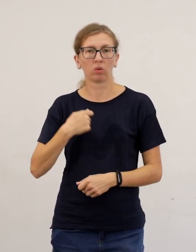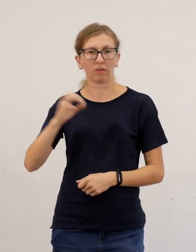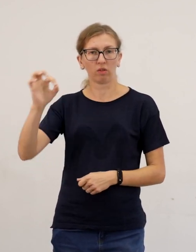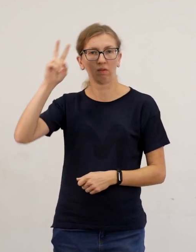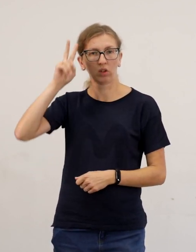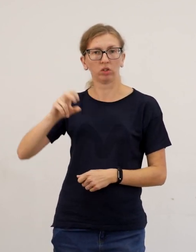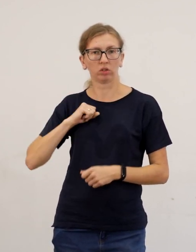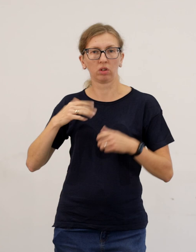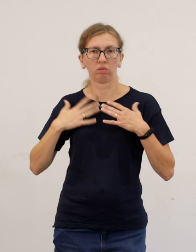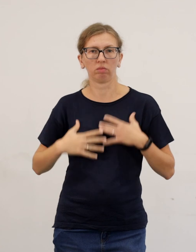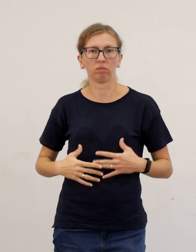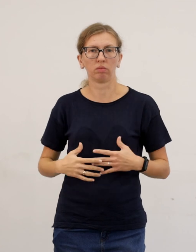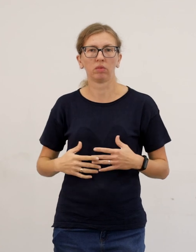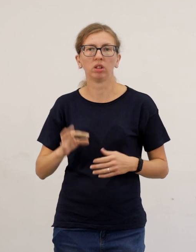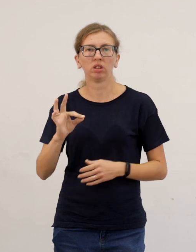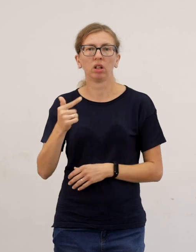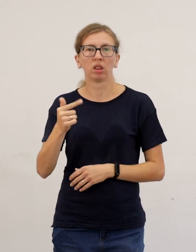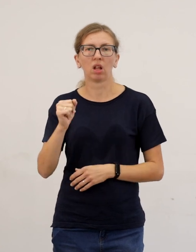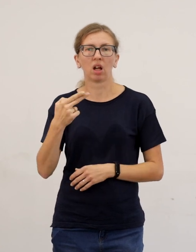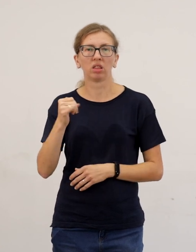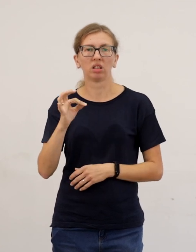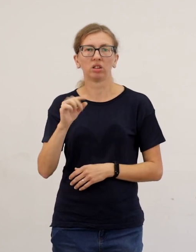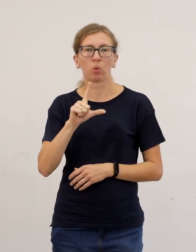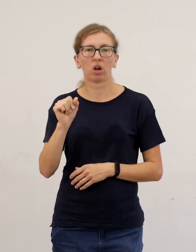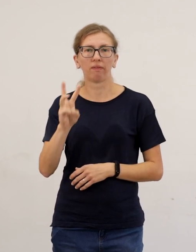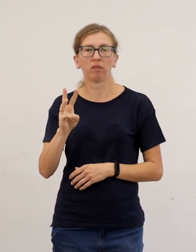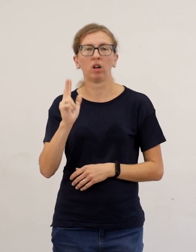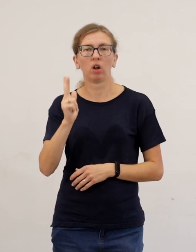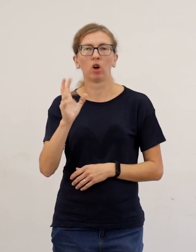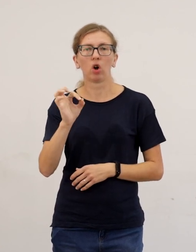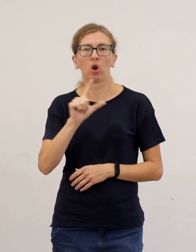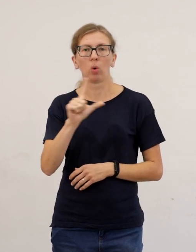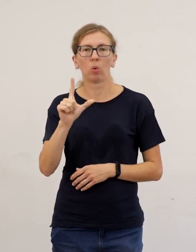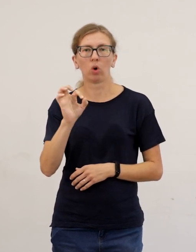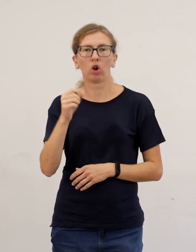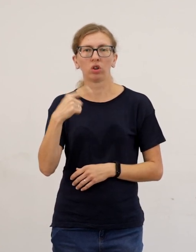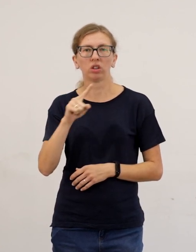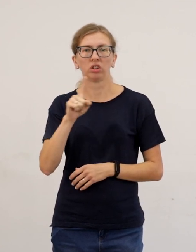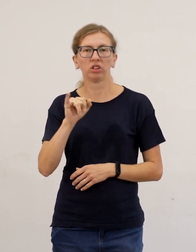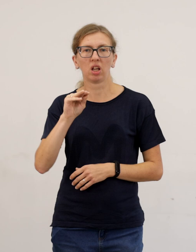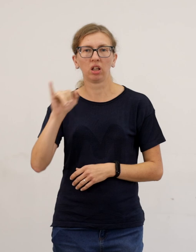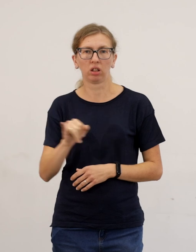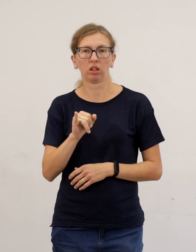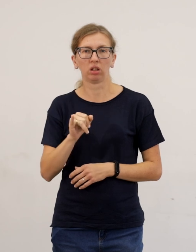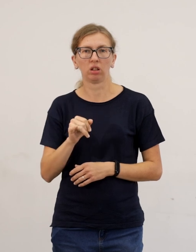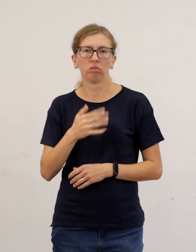Kurtka należała do artylerzysty Stanisława Kołodzieja służącego w 14. DAKu w stopniu starszego ogniomistrza.